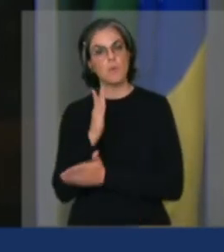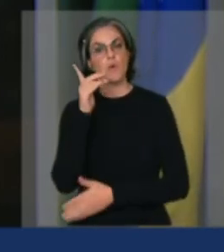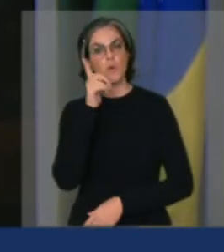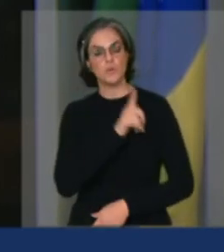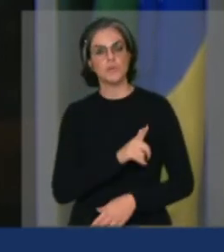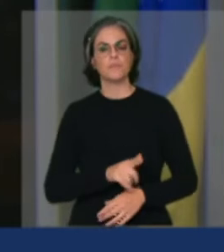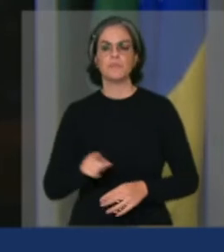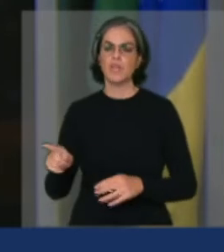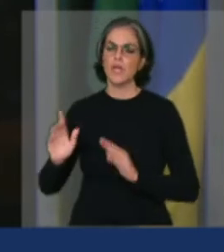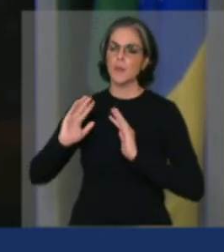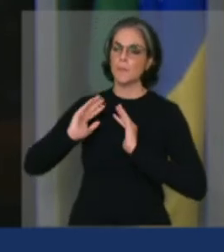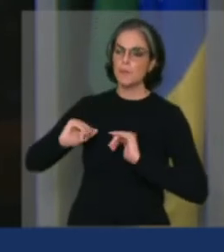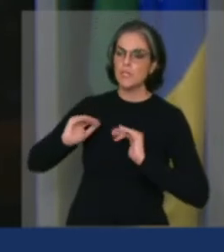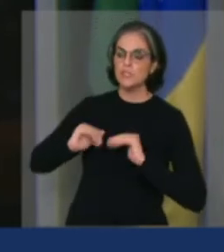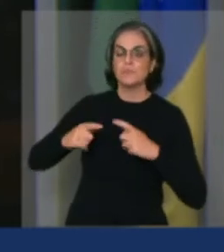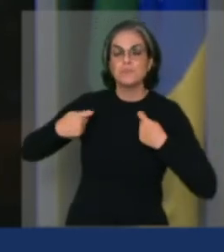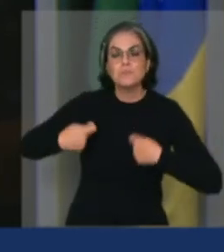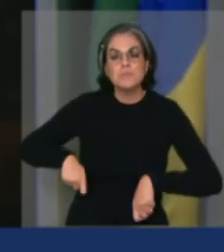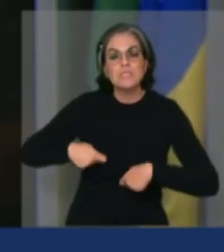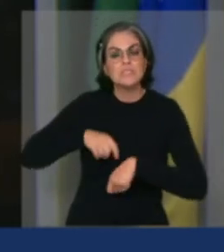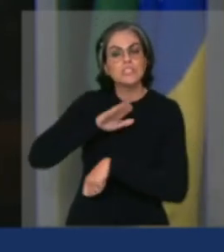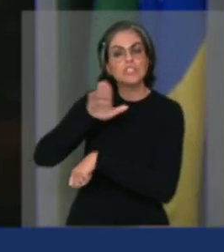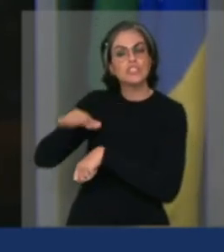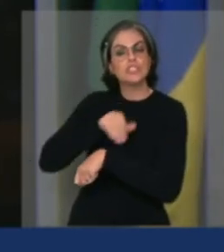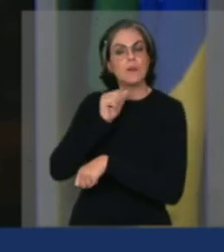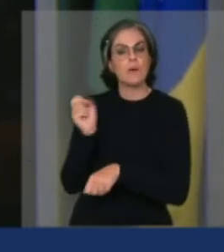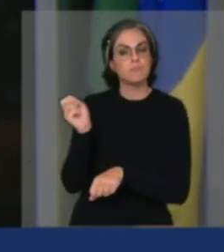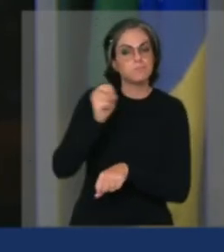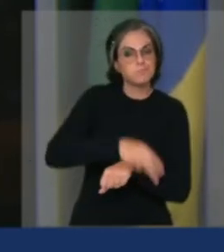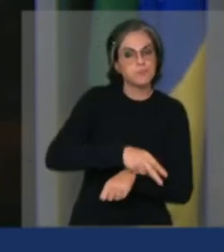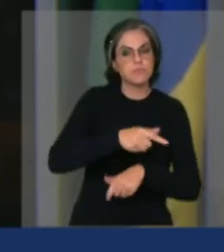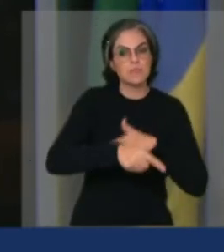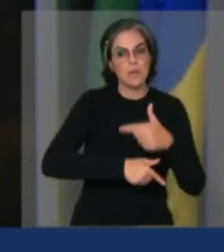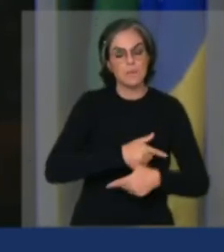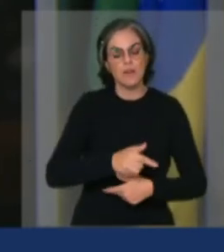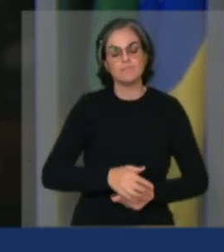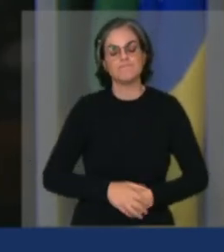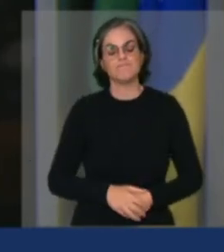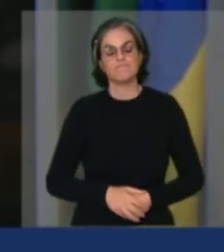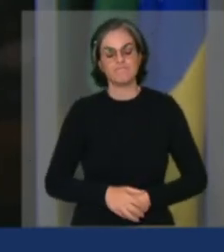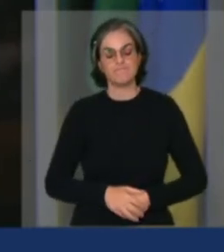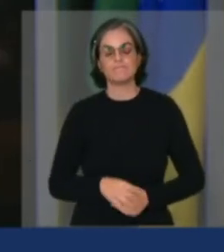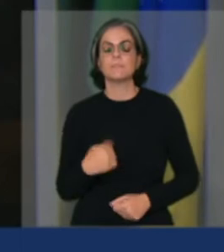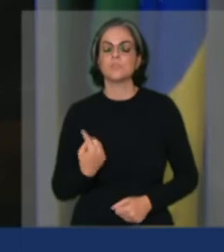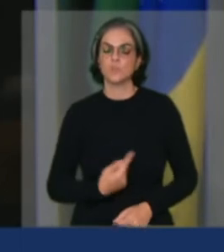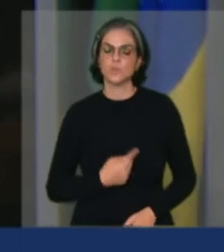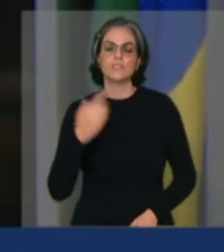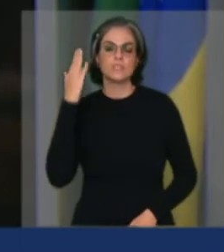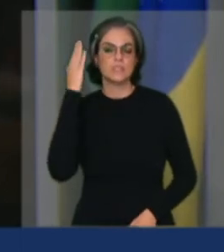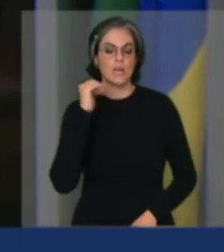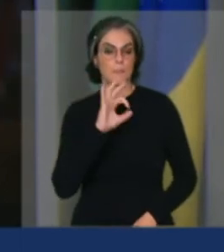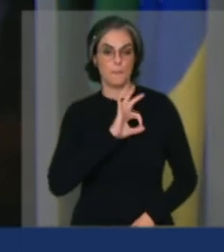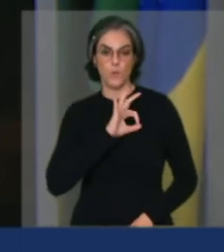TOMASSEM ESTA DEVIDA POSSE, QUE FOSSEM CHAMADOS, E NÓS SABEMOS, QUE... A POLÍCIA NÃO É UM GASTO, PELO CONTRÁ RIO... ELA É UM INVESTIMENTO,